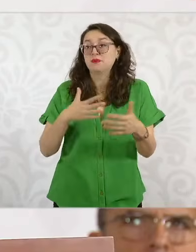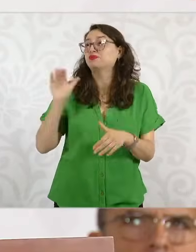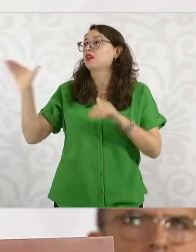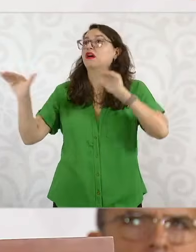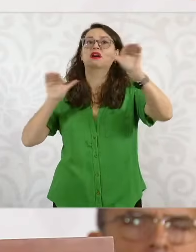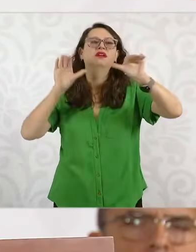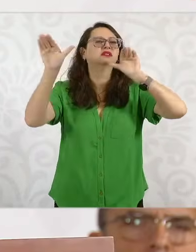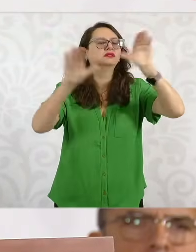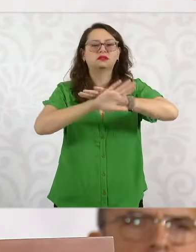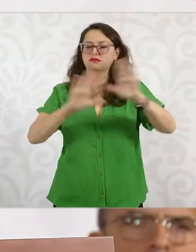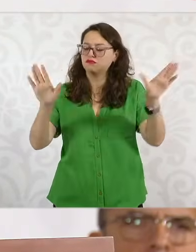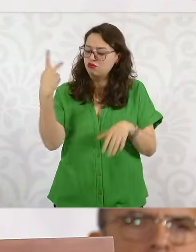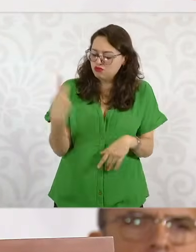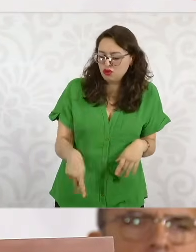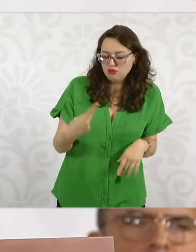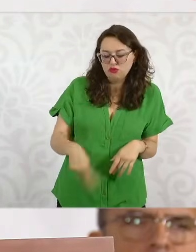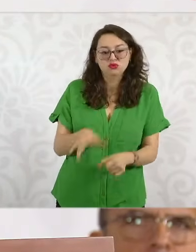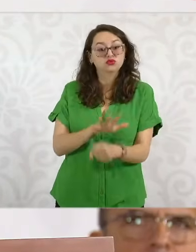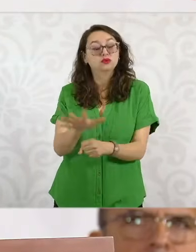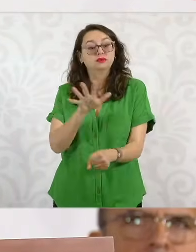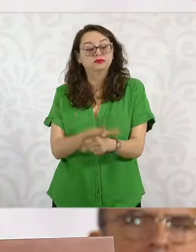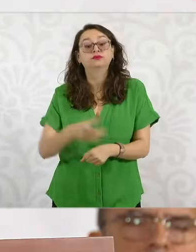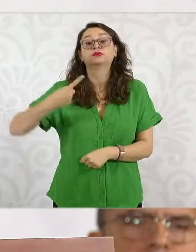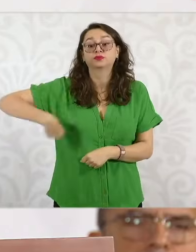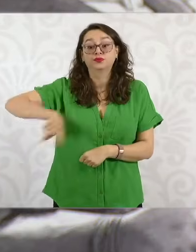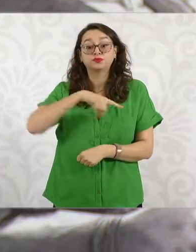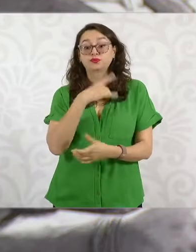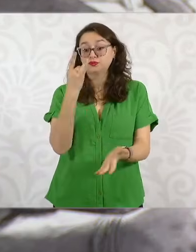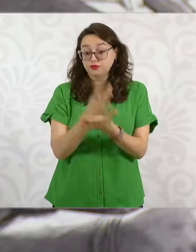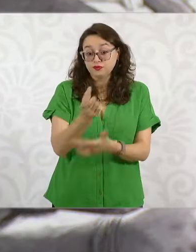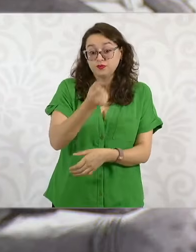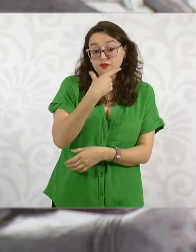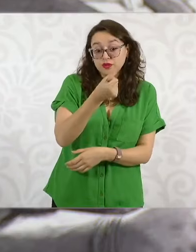temas críticos de salud. En Leomón fabricamos más que medicamentos, construimos capacidades